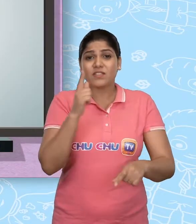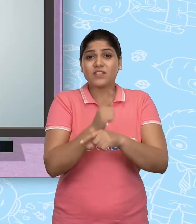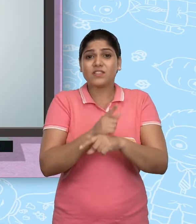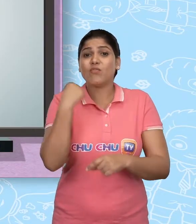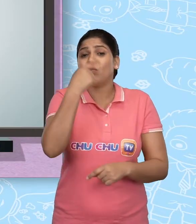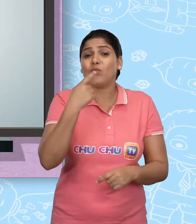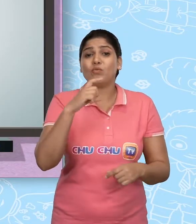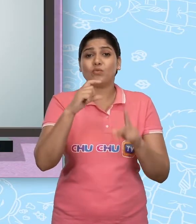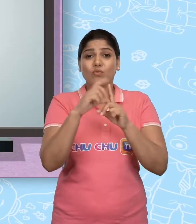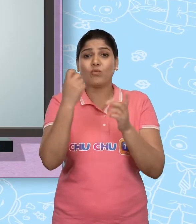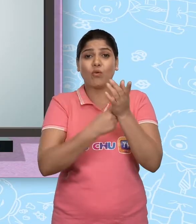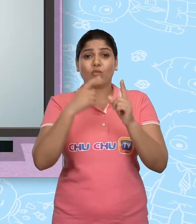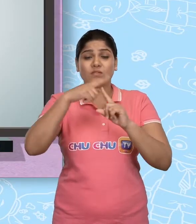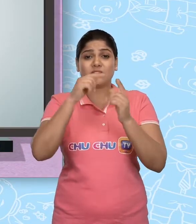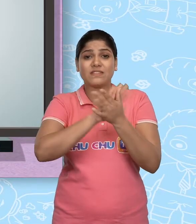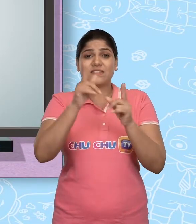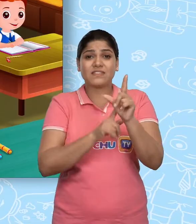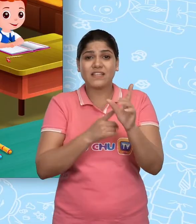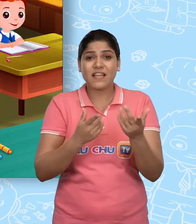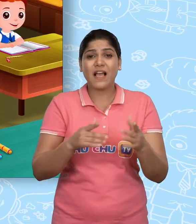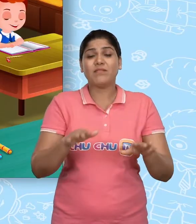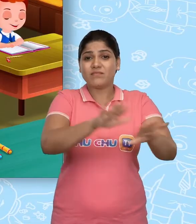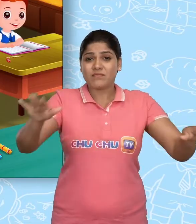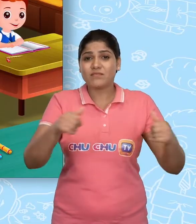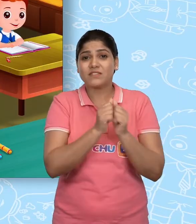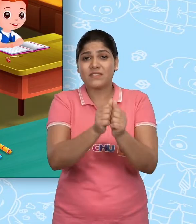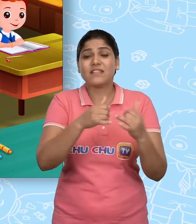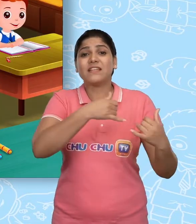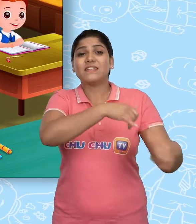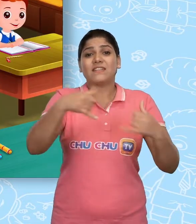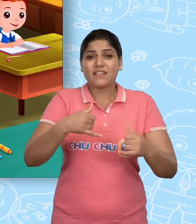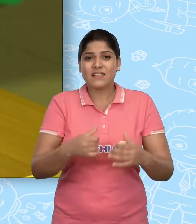गया उसकी teacher Miss Dorothy वहां बच्चो के साथ एक गेम खेल रहीं थी।